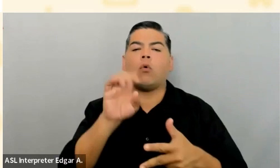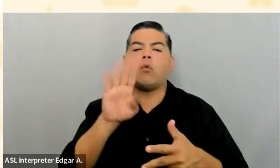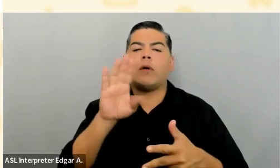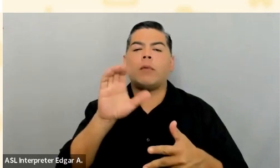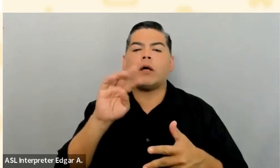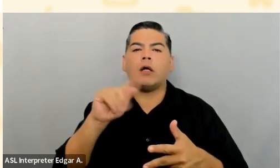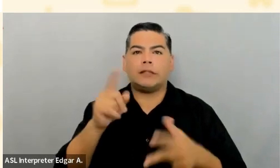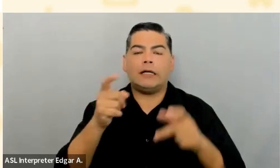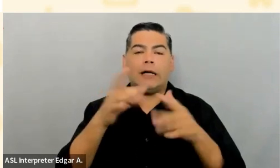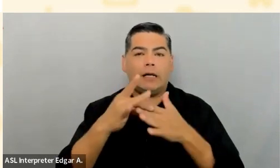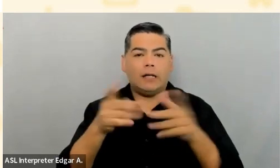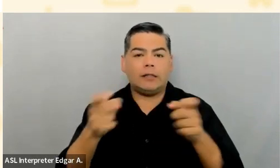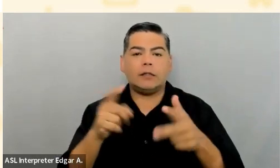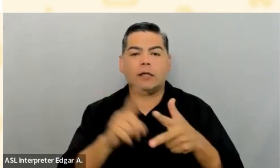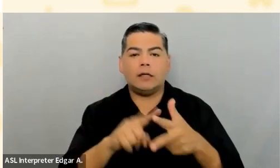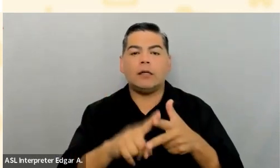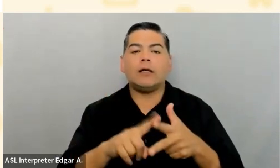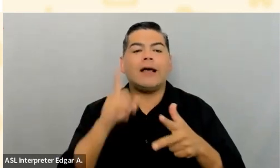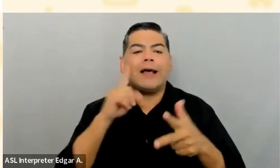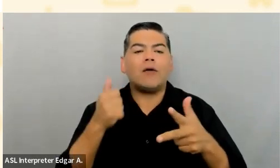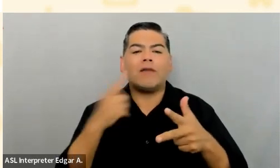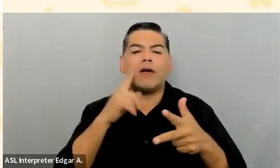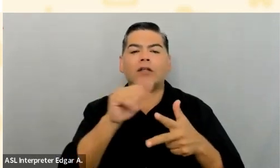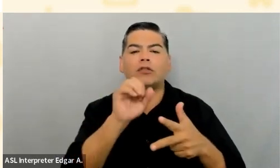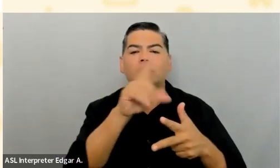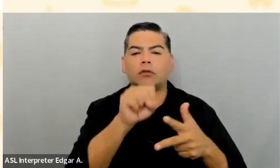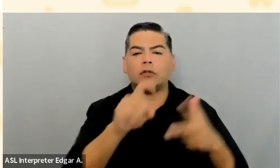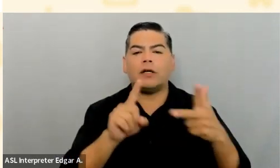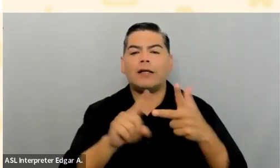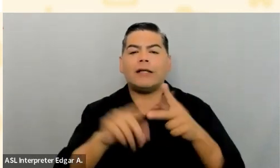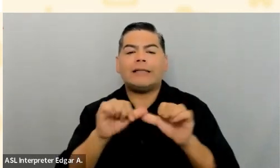Guías de Accesibilidad de Herramientas de Creación, y Guías de Accesibilidad del Agente de Usuario.